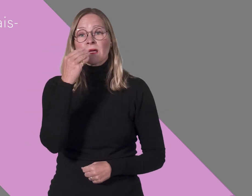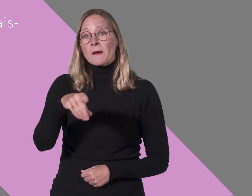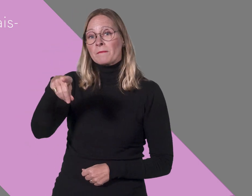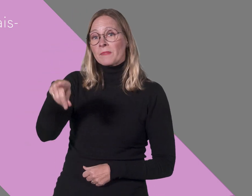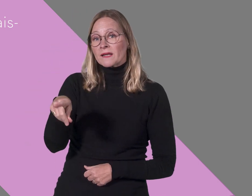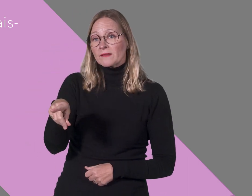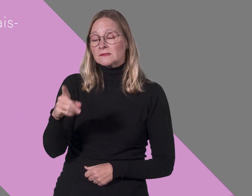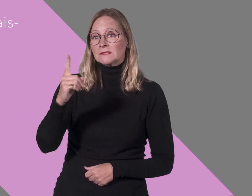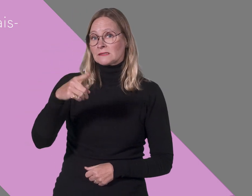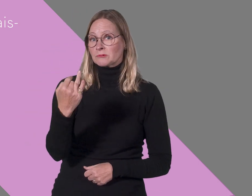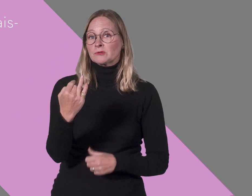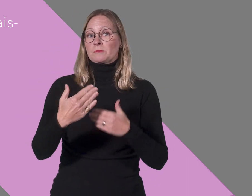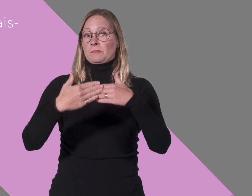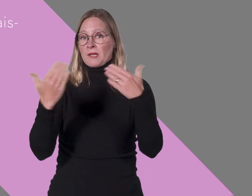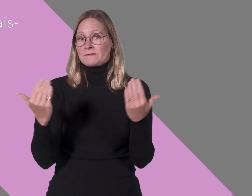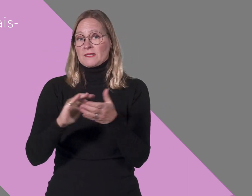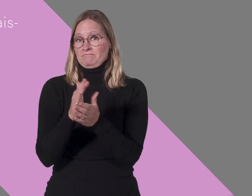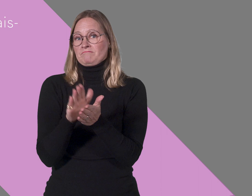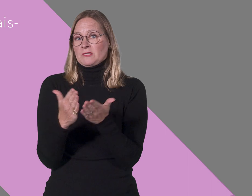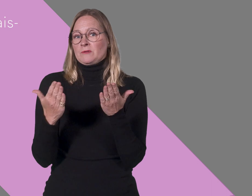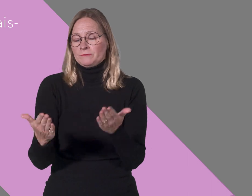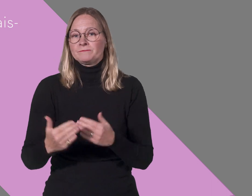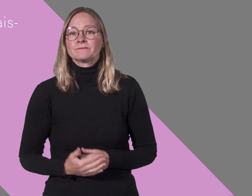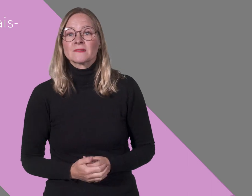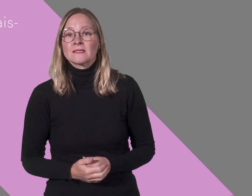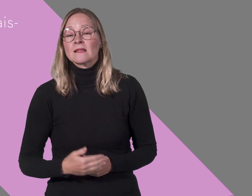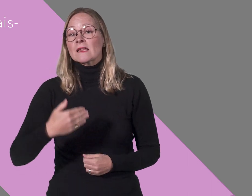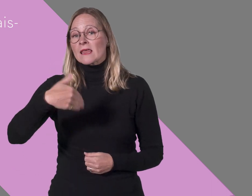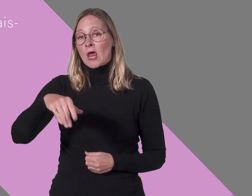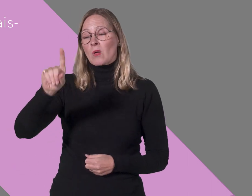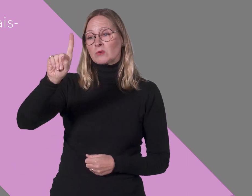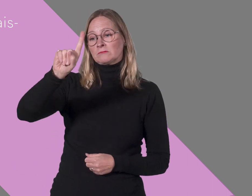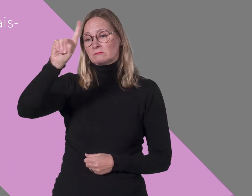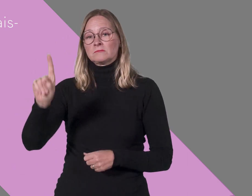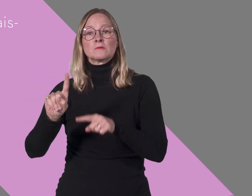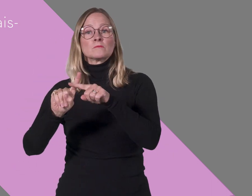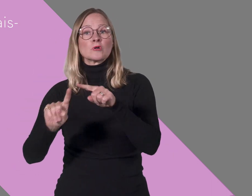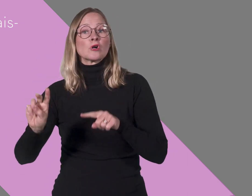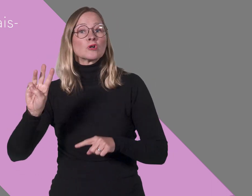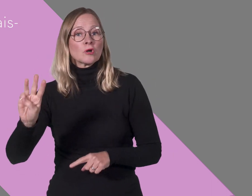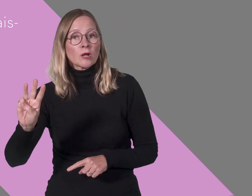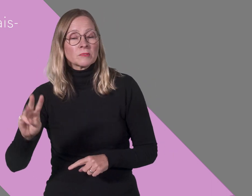perjantaina 17.2. klo 13-14.30.